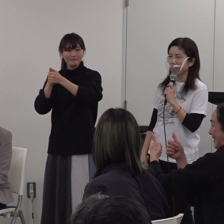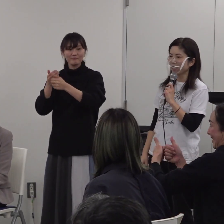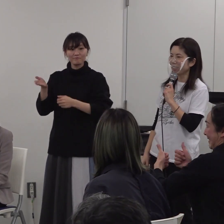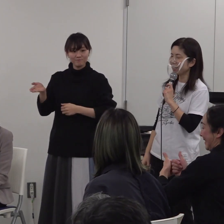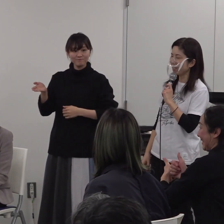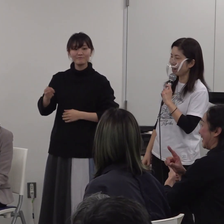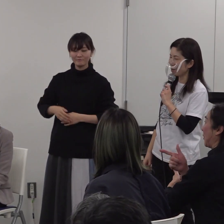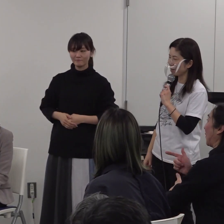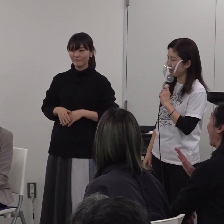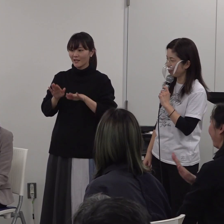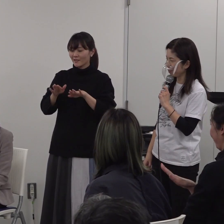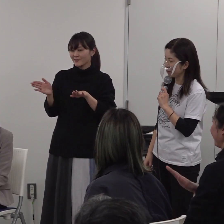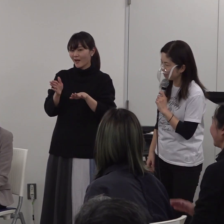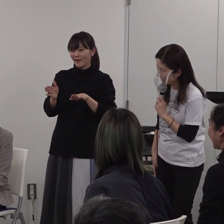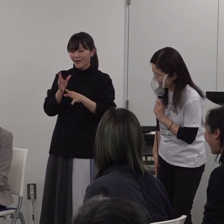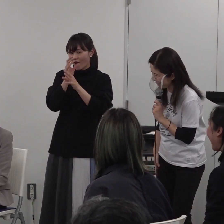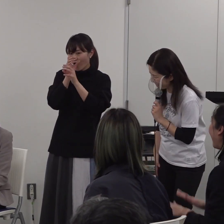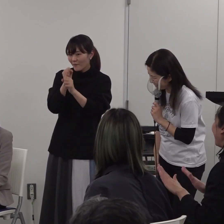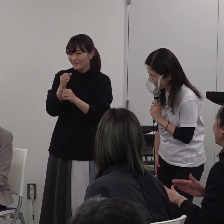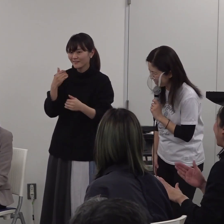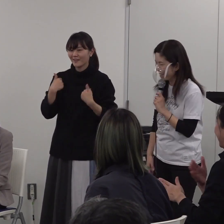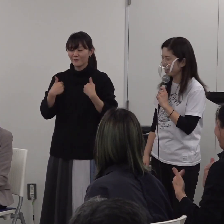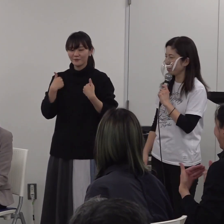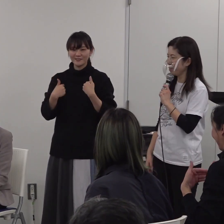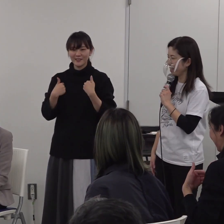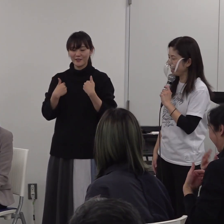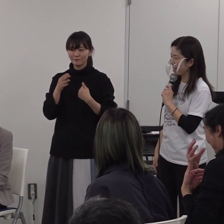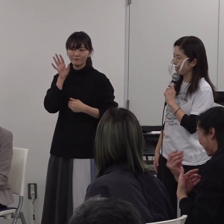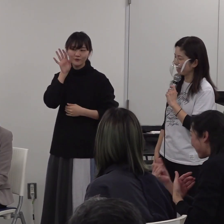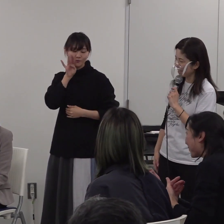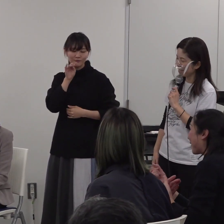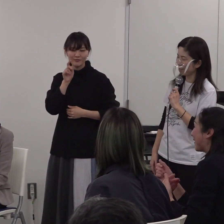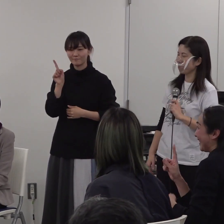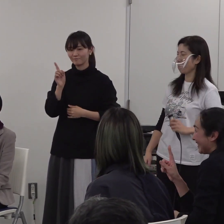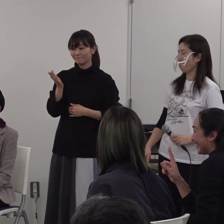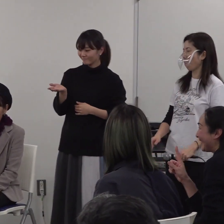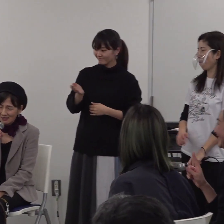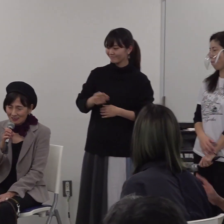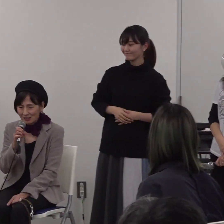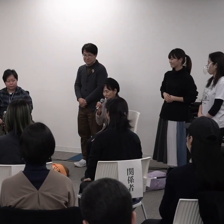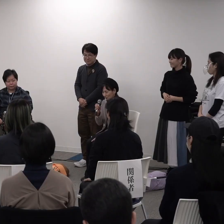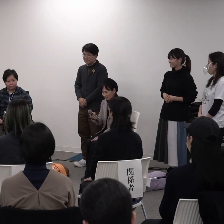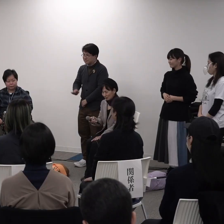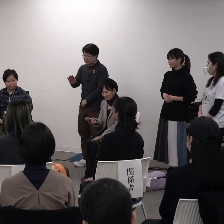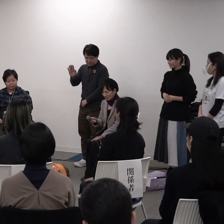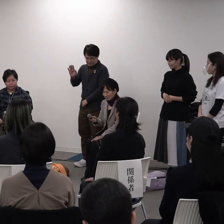最近 はまっている楽しんでいること 趣味はなんですか